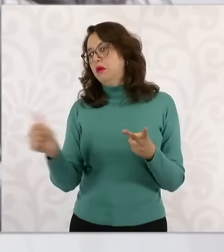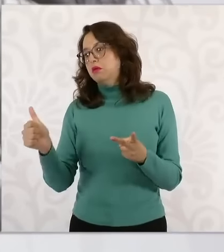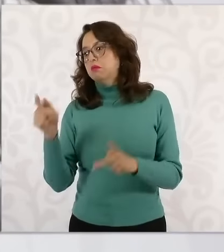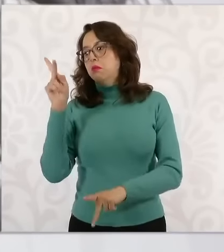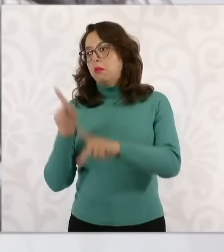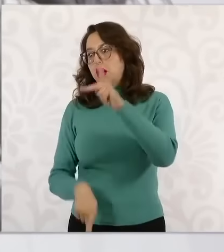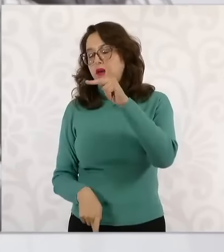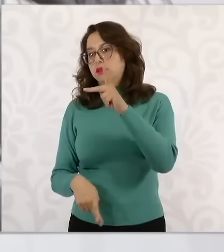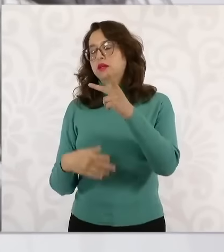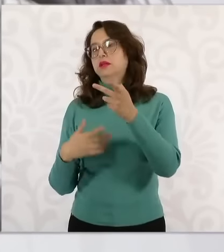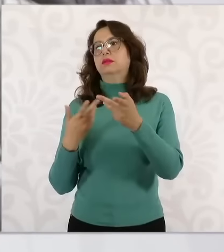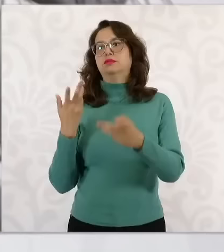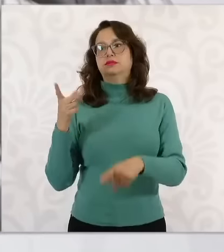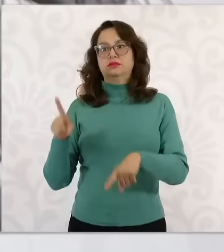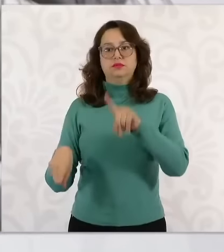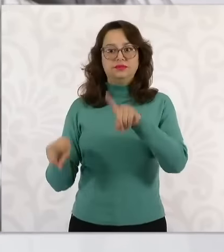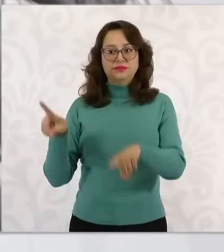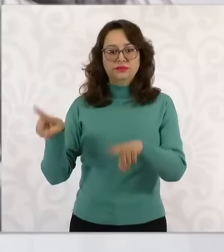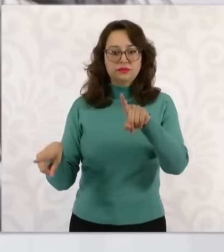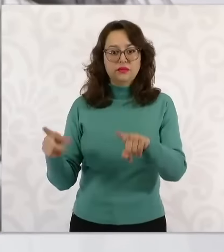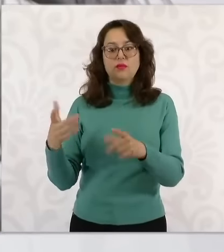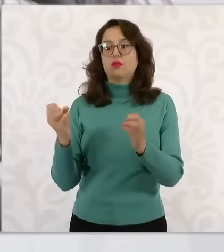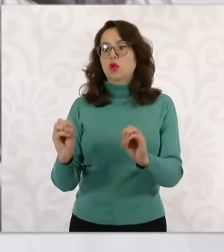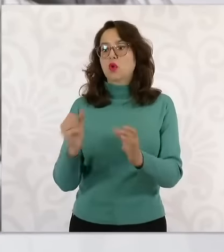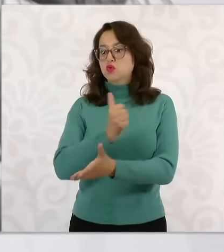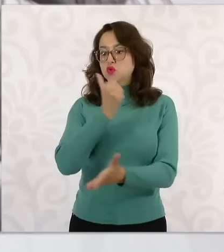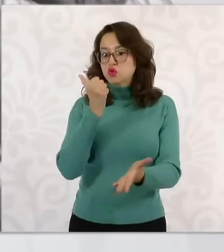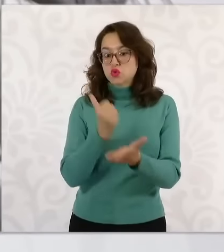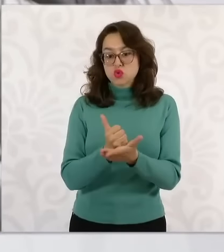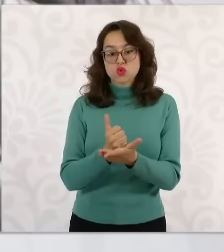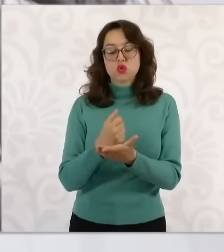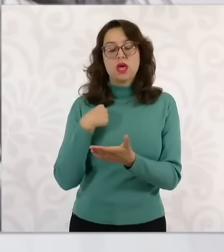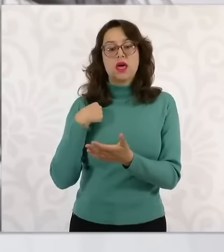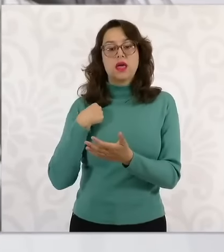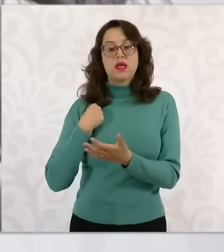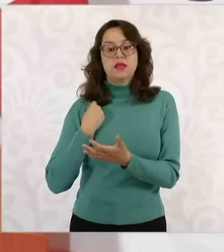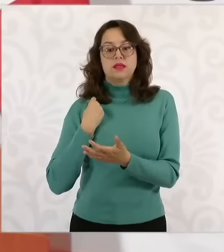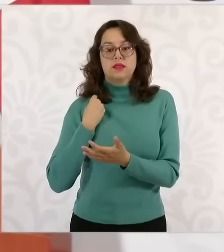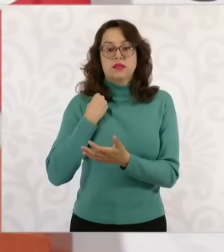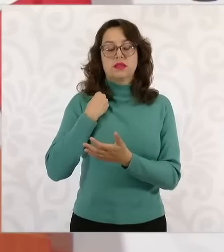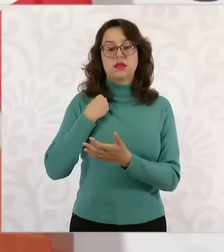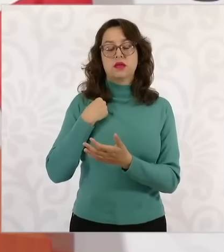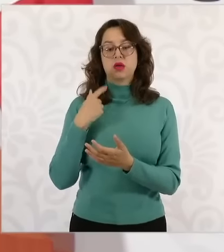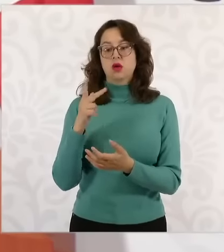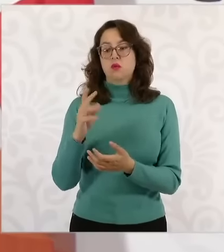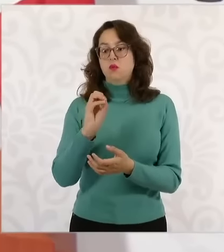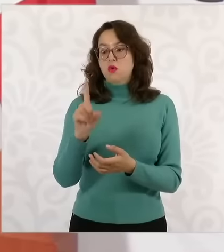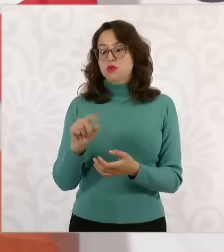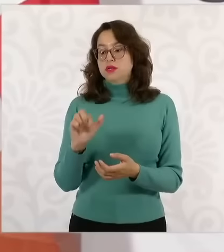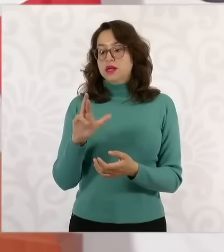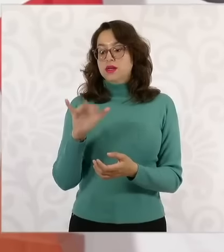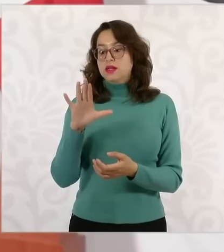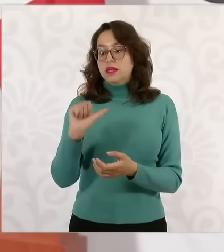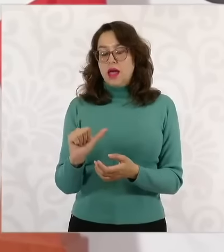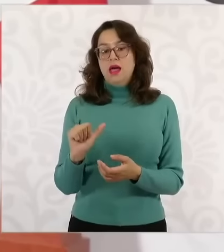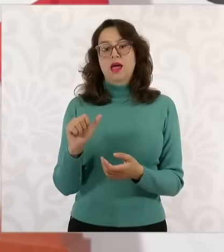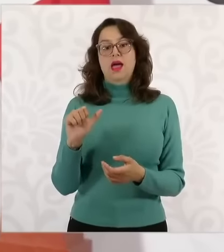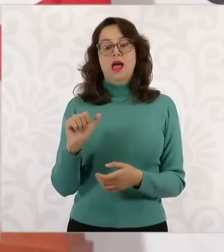e o de las pequeñas ciudades, como es el caso de Pozar Rica o Áo, pero increíblemente pues todos